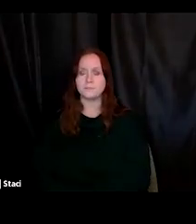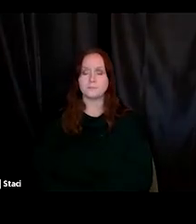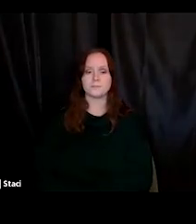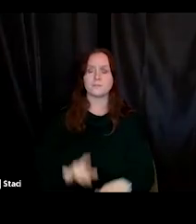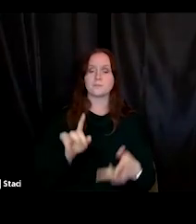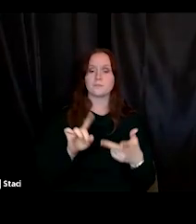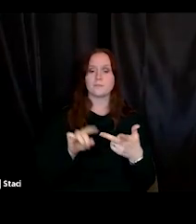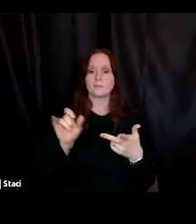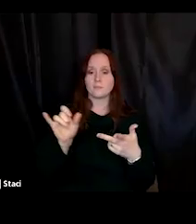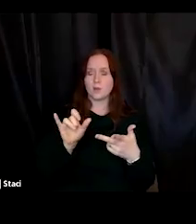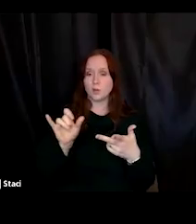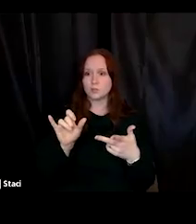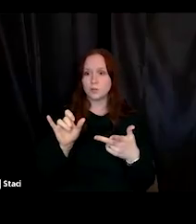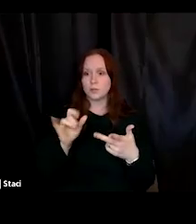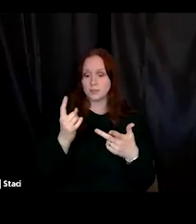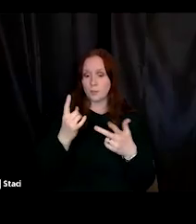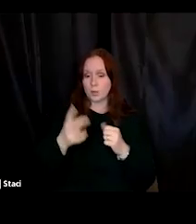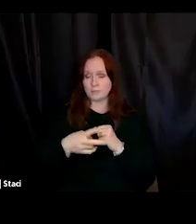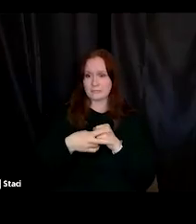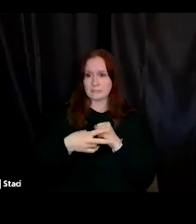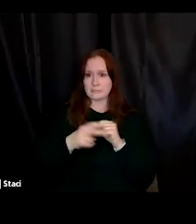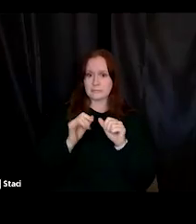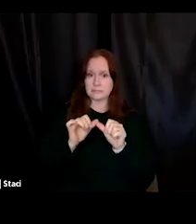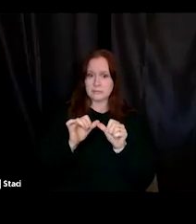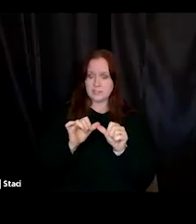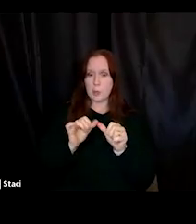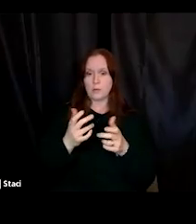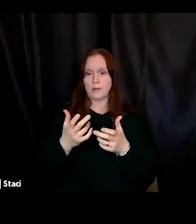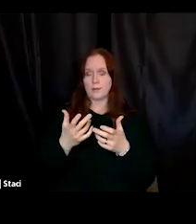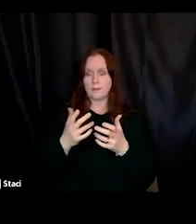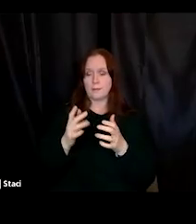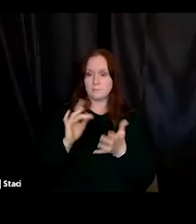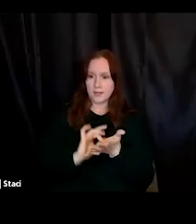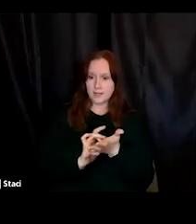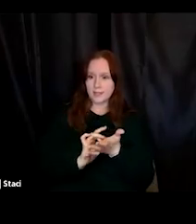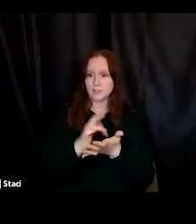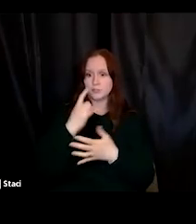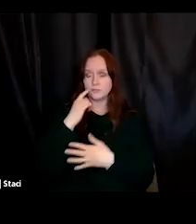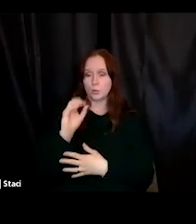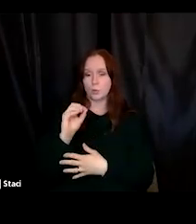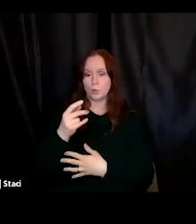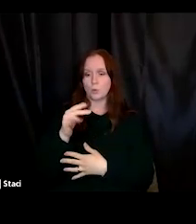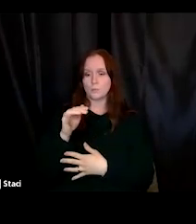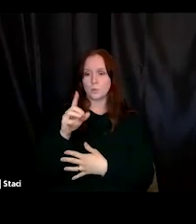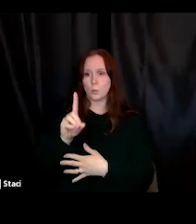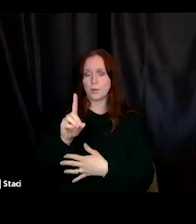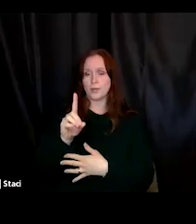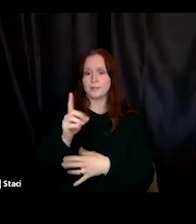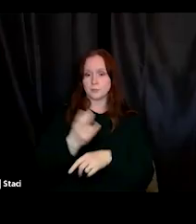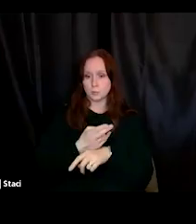que estamos presentando y el excelente seguimiento que proporcionamos tanto con la oficina de la SSA como con DDS.